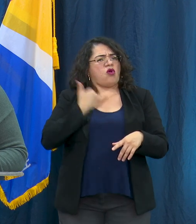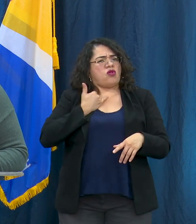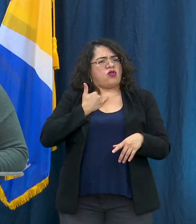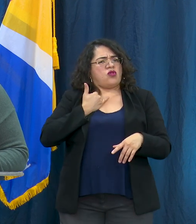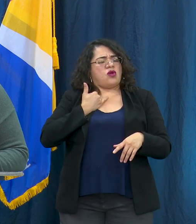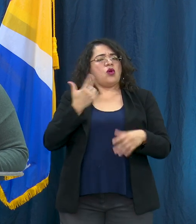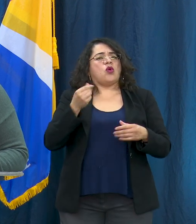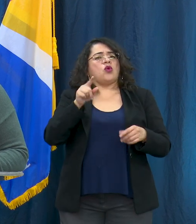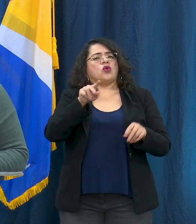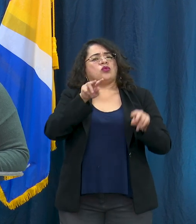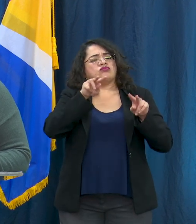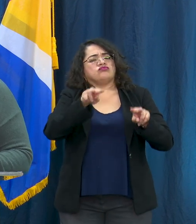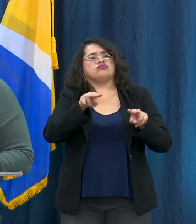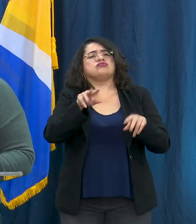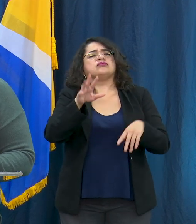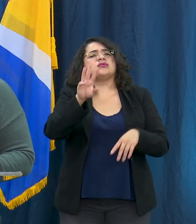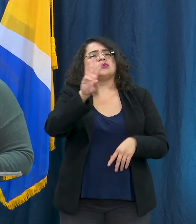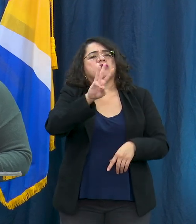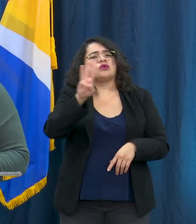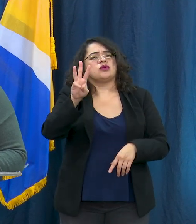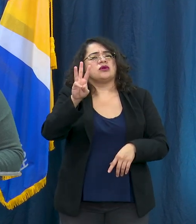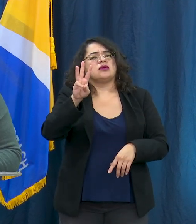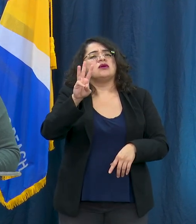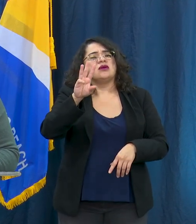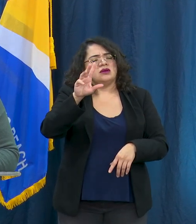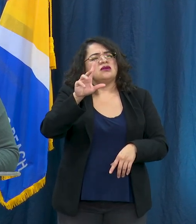cualquiera de nuestro sitio z'd a de pruebas en la ciudad